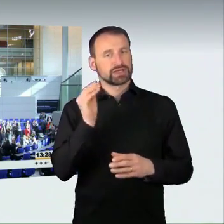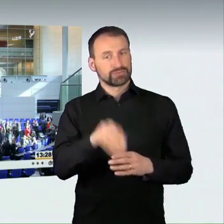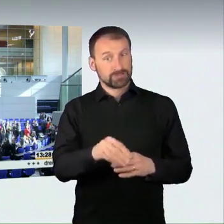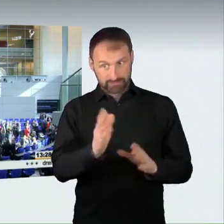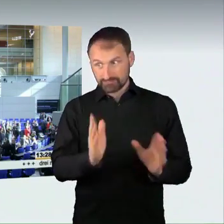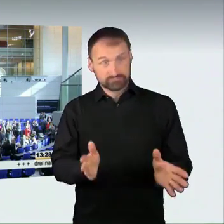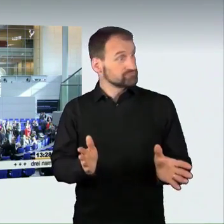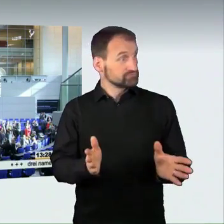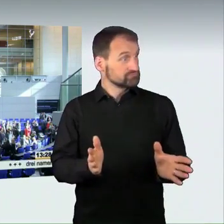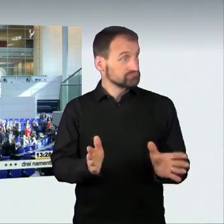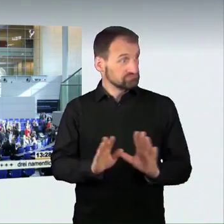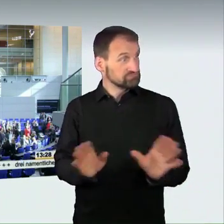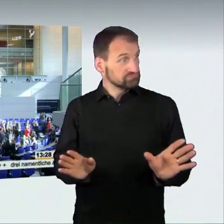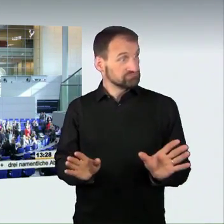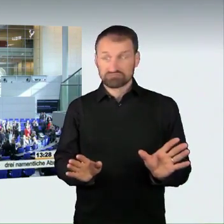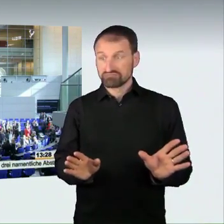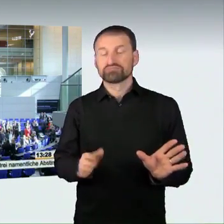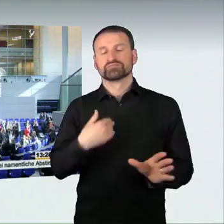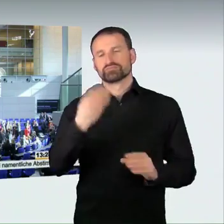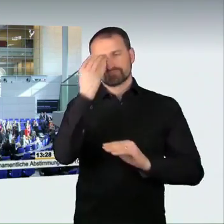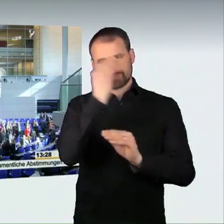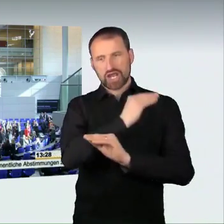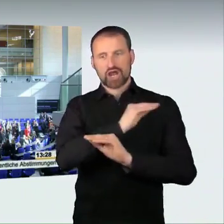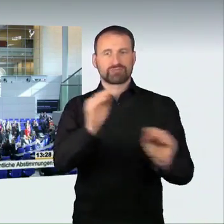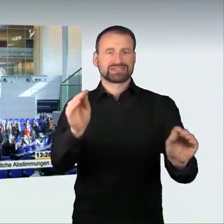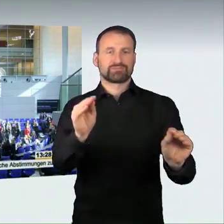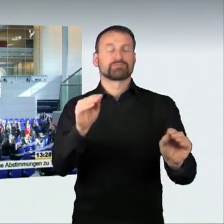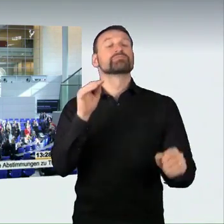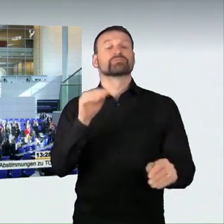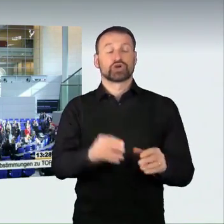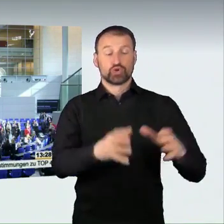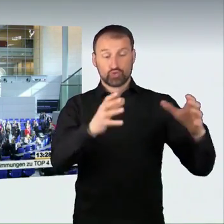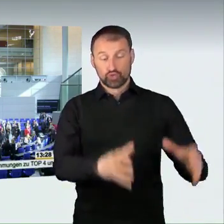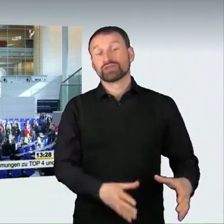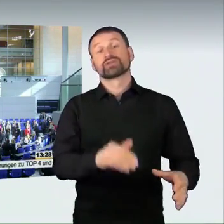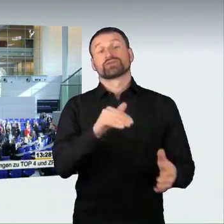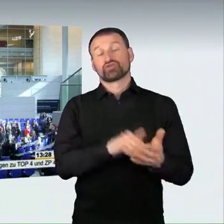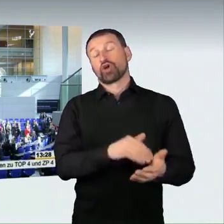Ich mache darauf aufmerksam, dass hier noch viel Platz an den Urnen ist.